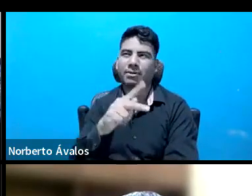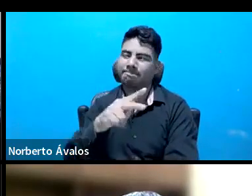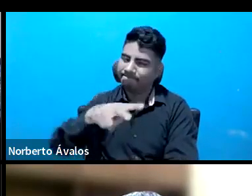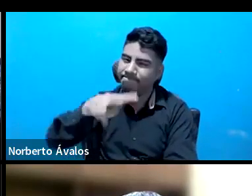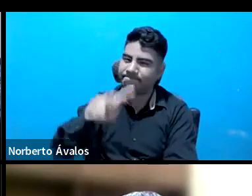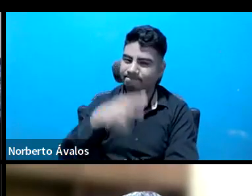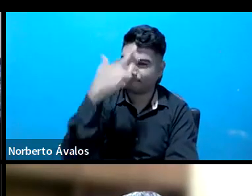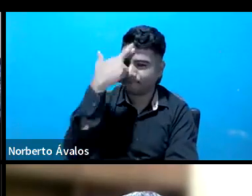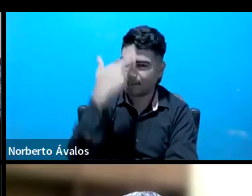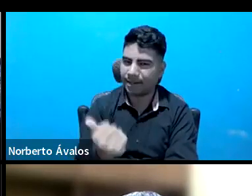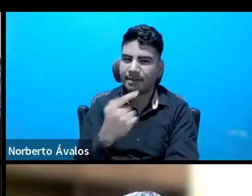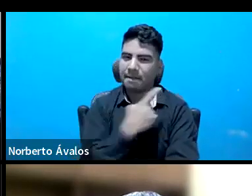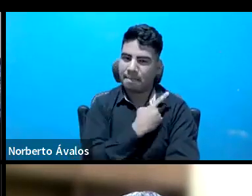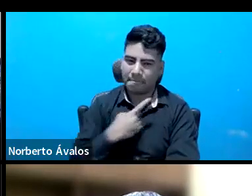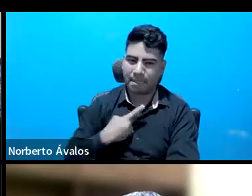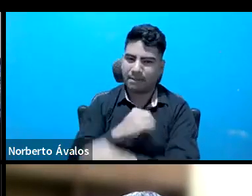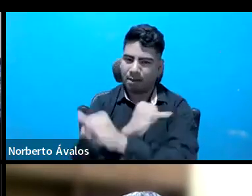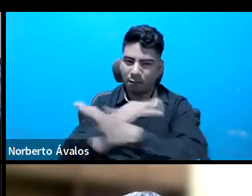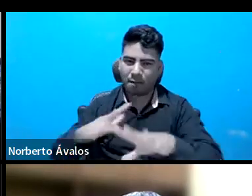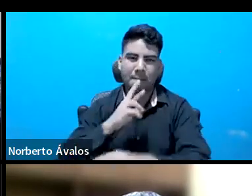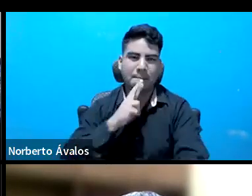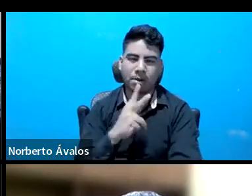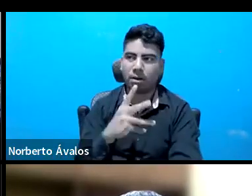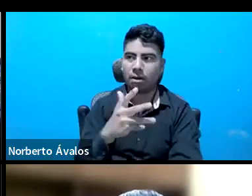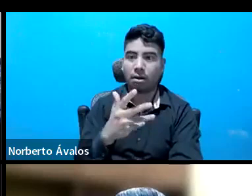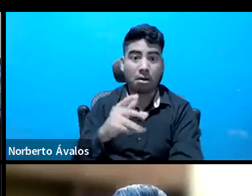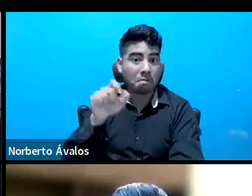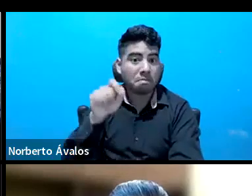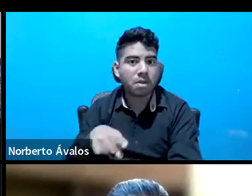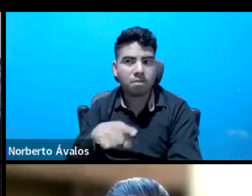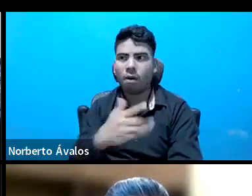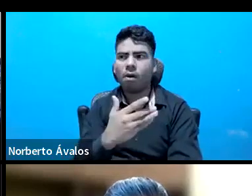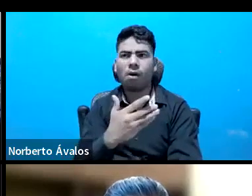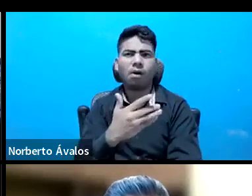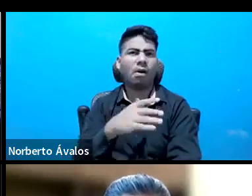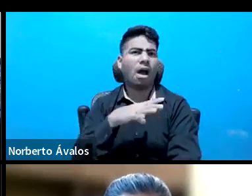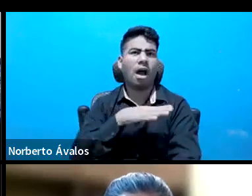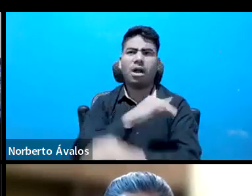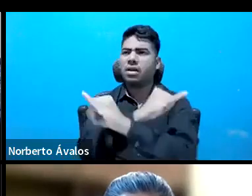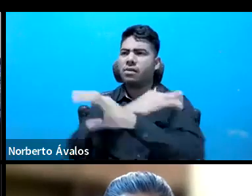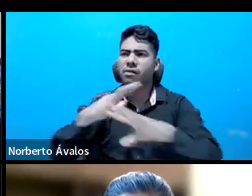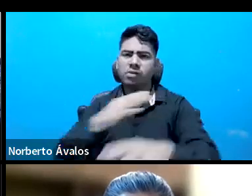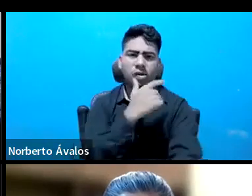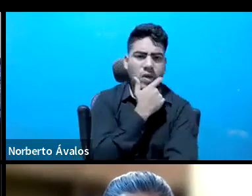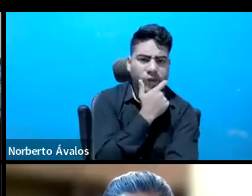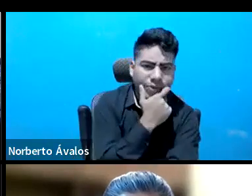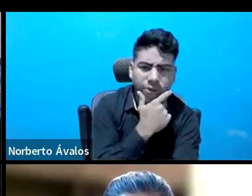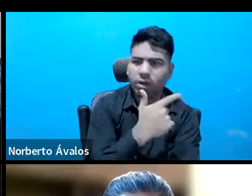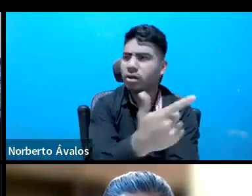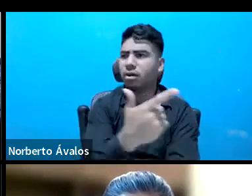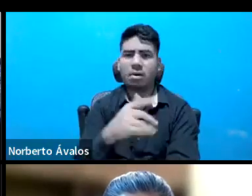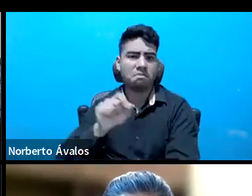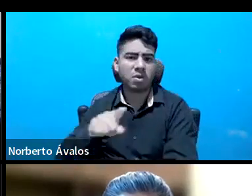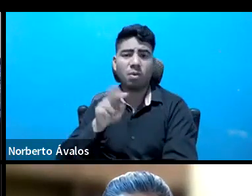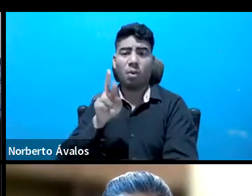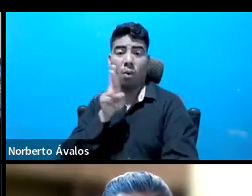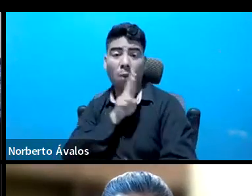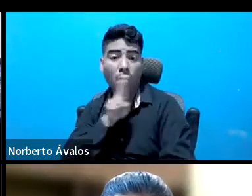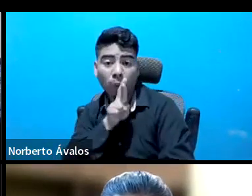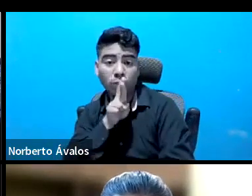Hay que buscar, como buscar como un poco más, un poco más de que, poco más de que, además, lo que haya hay escrito en inglés o en hay escrito en inglés o en otros hay escrito en inglés o en